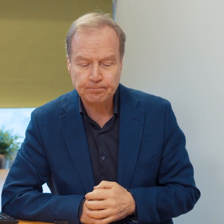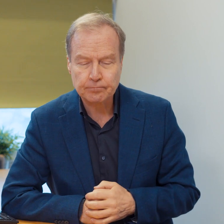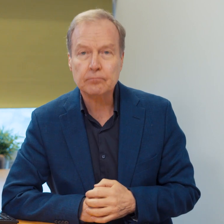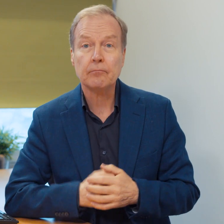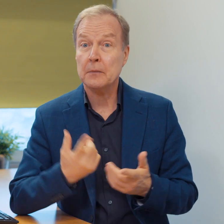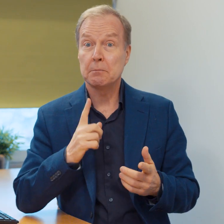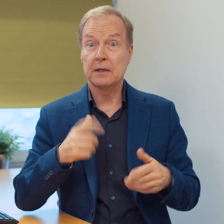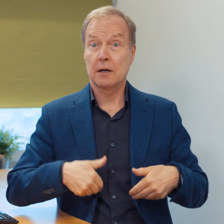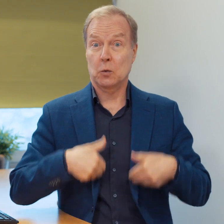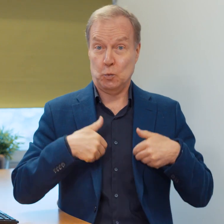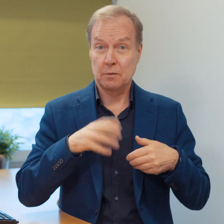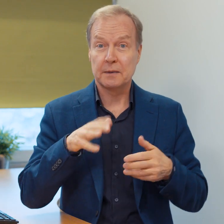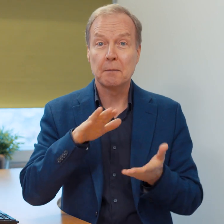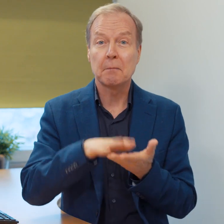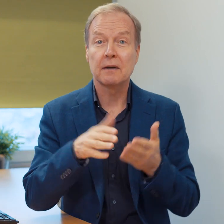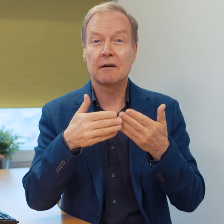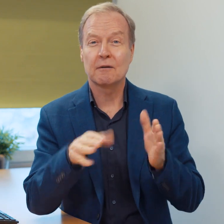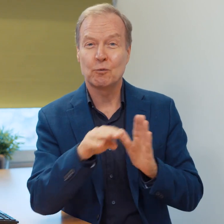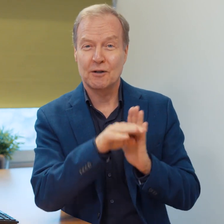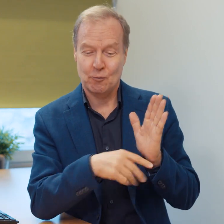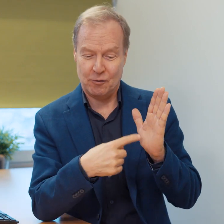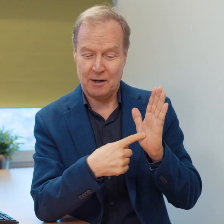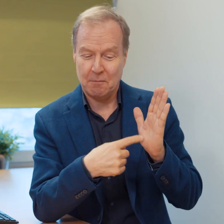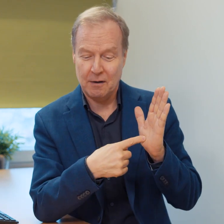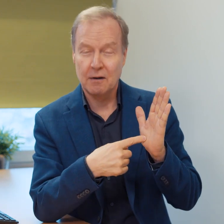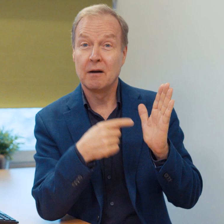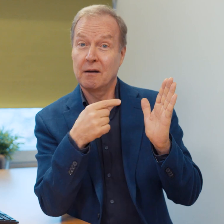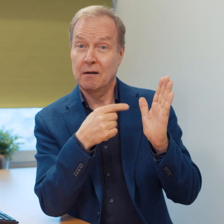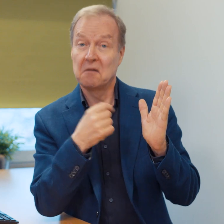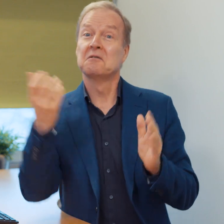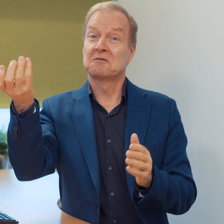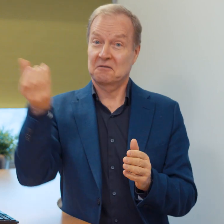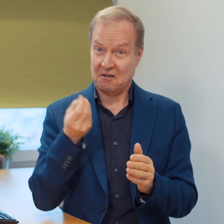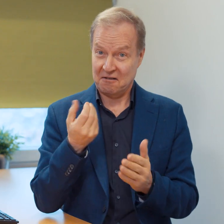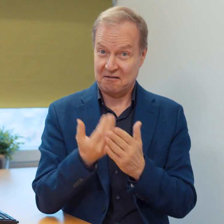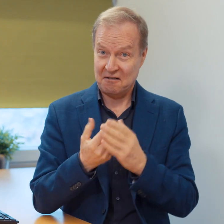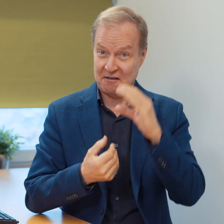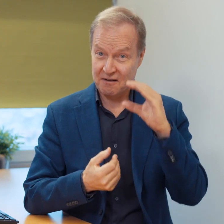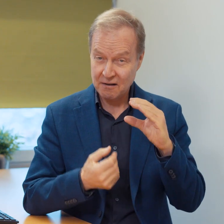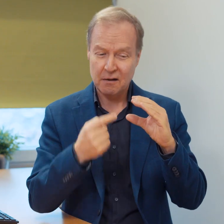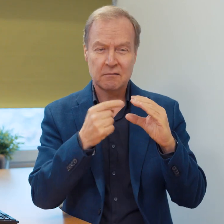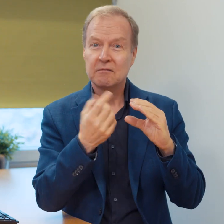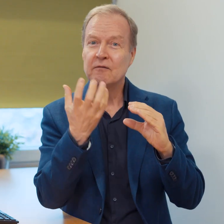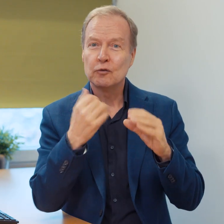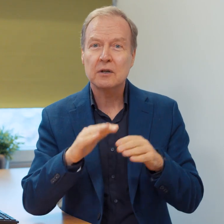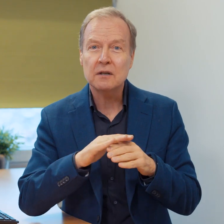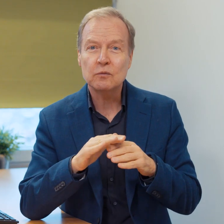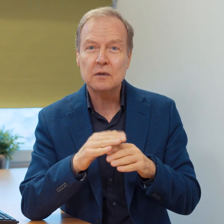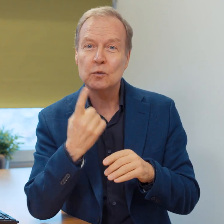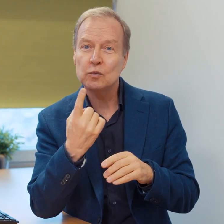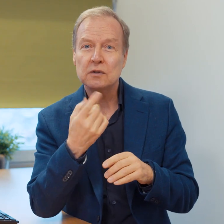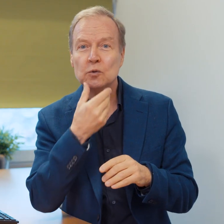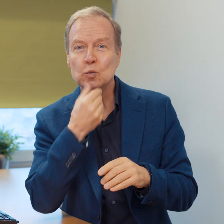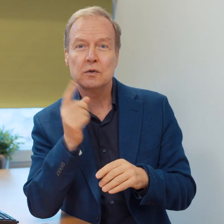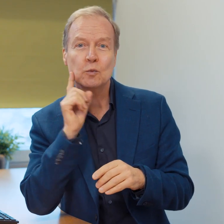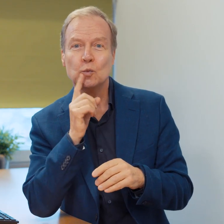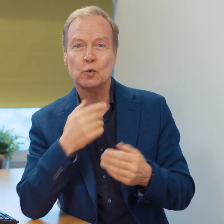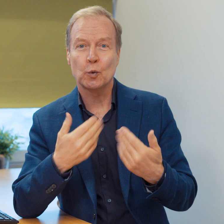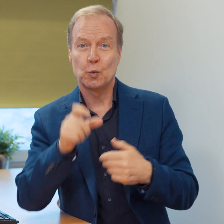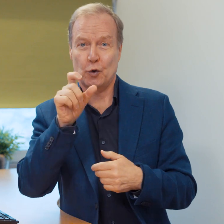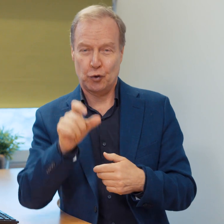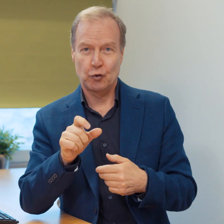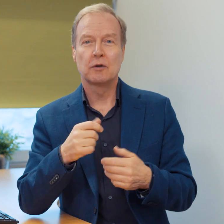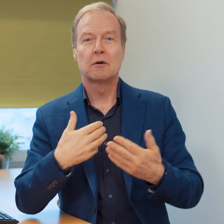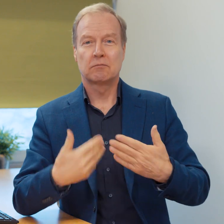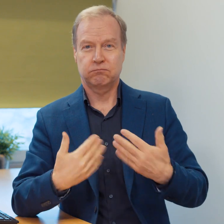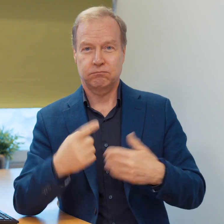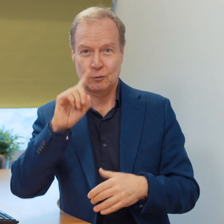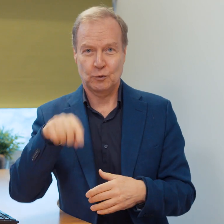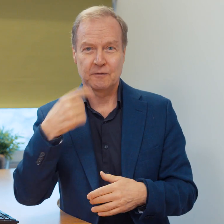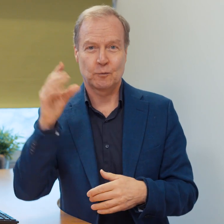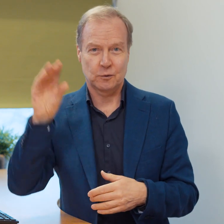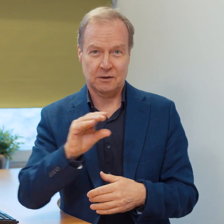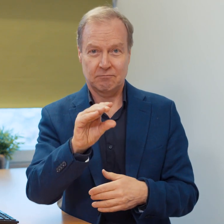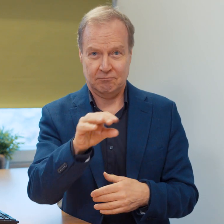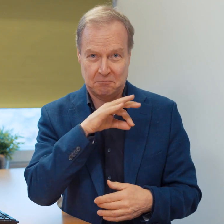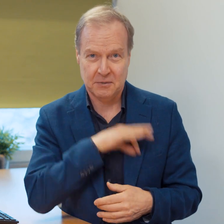Ilahduttavaa on Paikka auki -ehdotus, joka mahdollistaa taas yhden työttömän kuuron nuoren palkkaamisen vuodeksi.